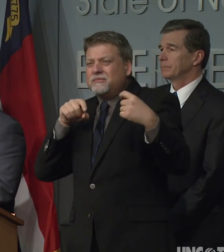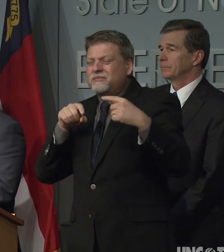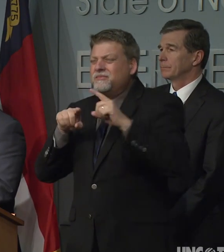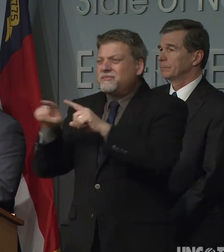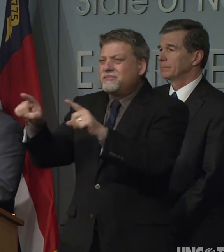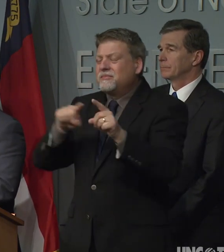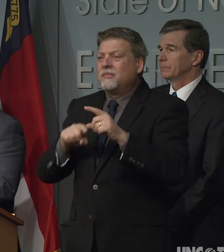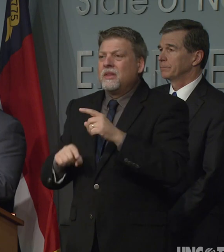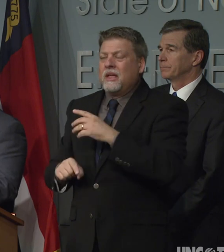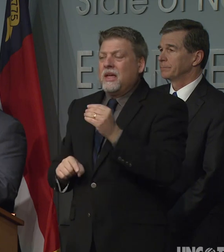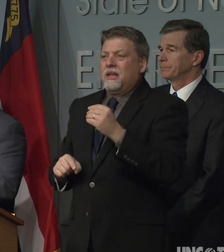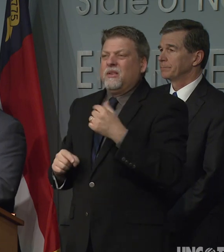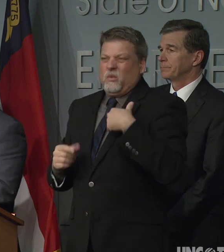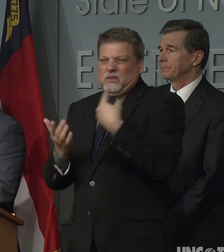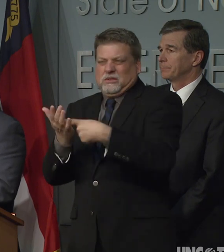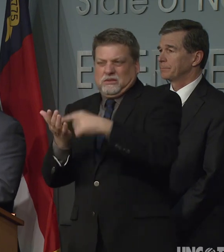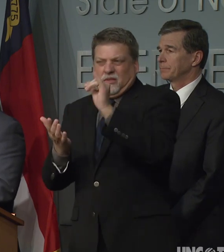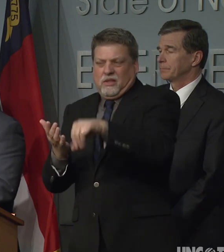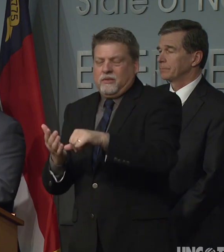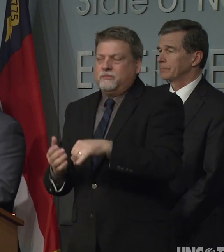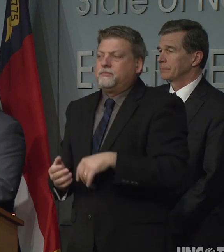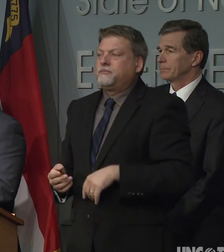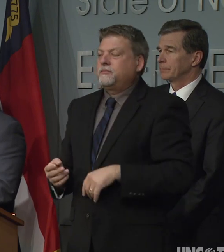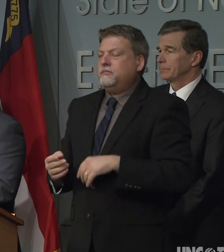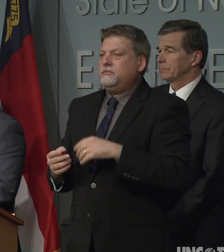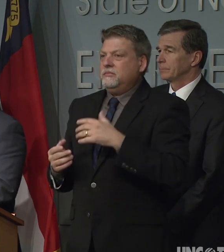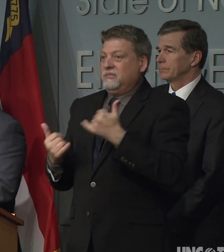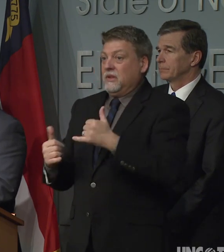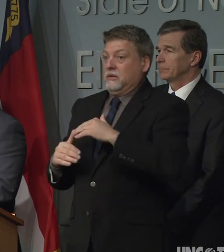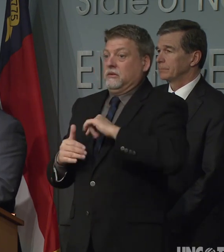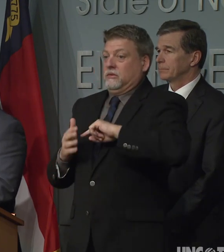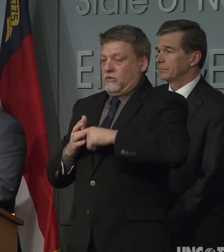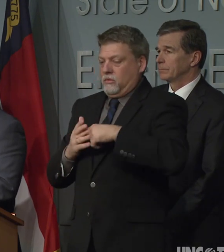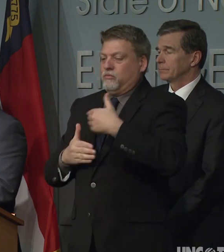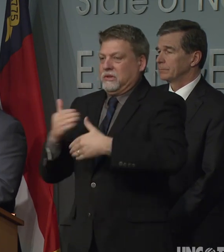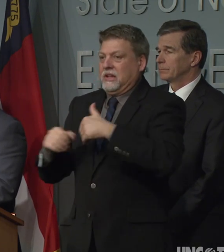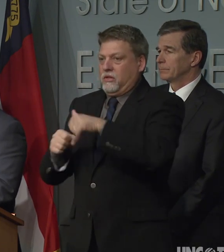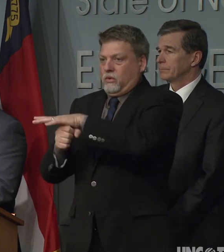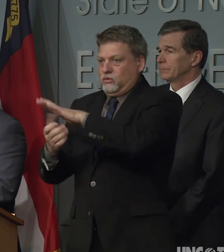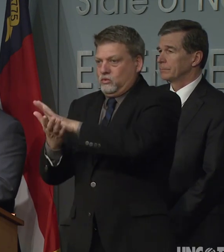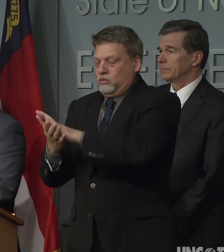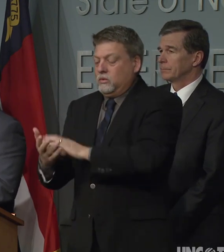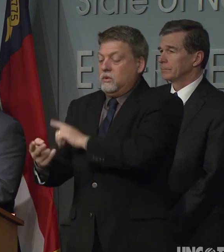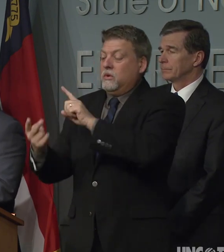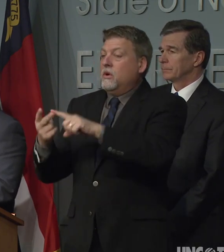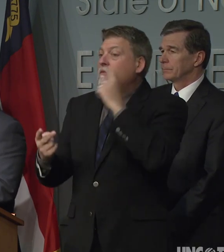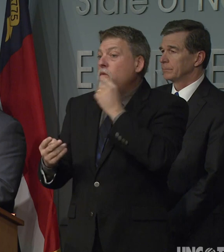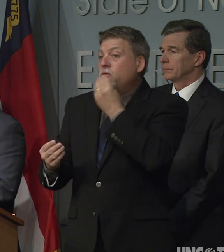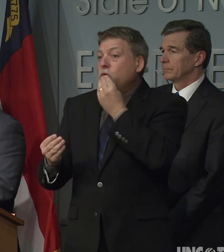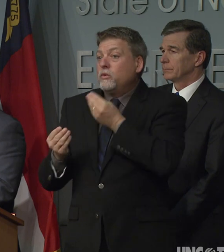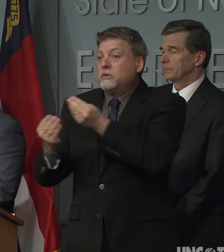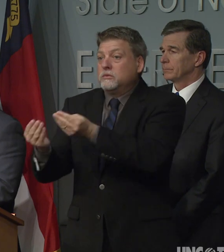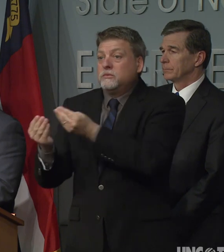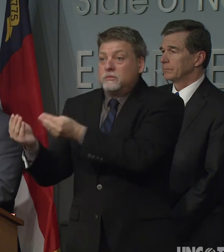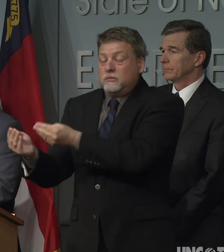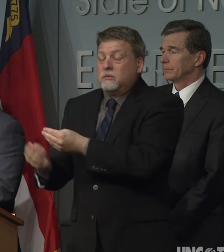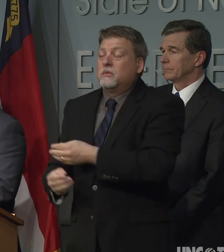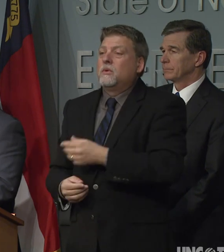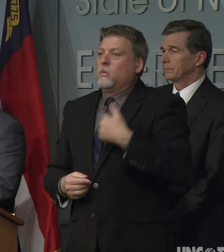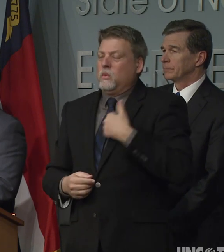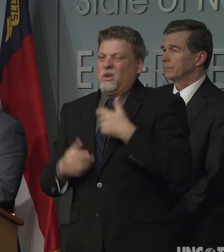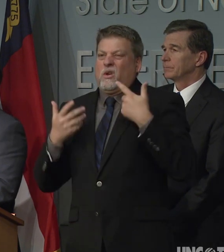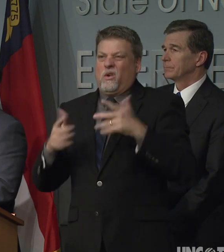Este trabajo ya se inició en otros distritos ahora en cuanto al tema de la alimentación agradece más al equipo y del